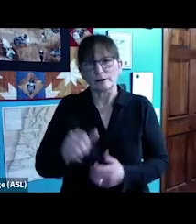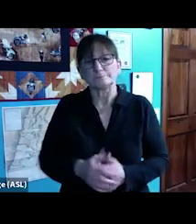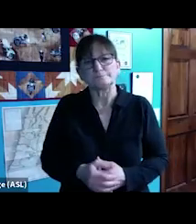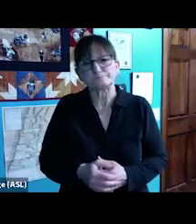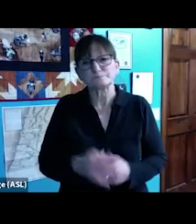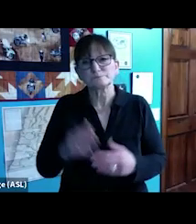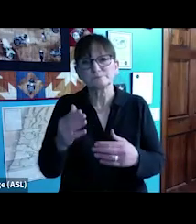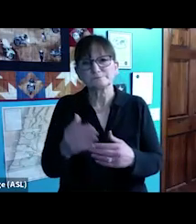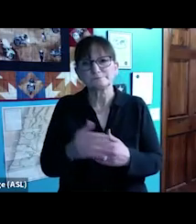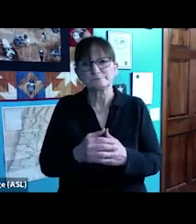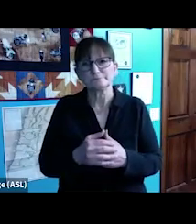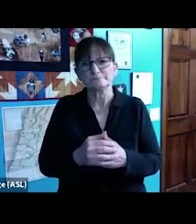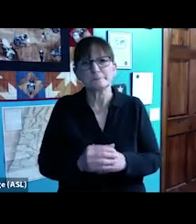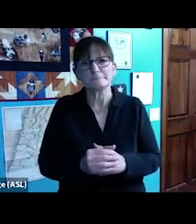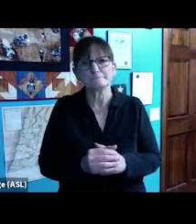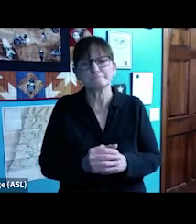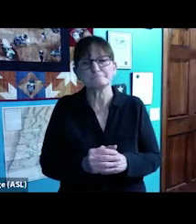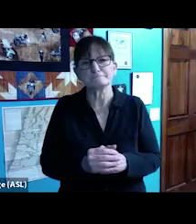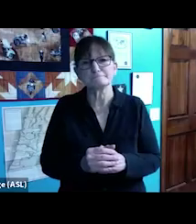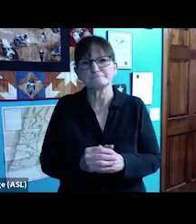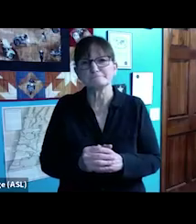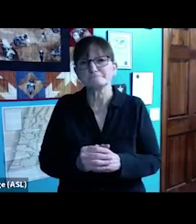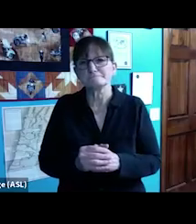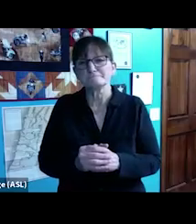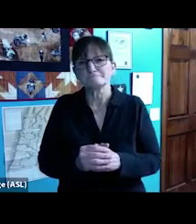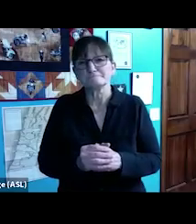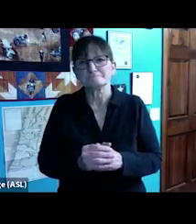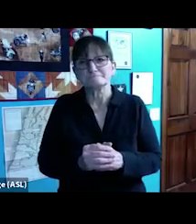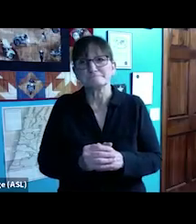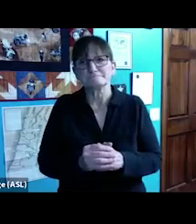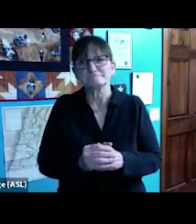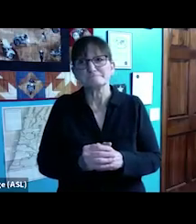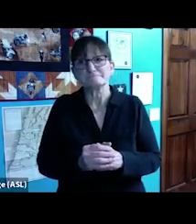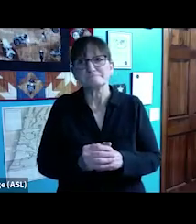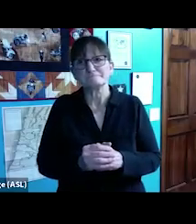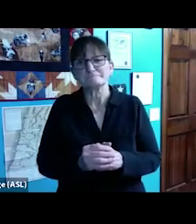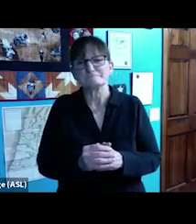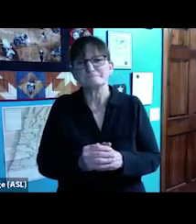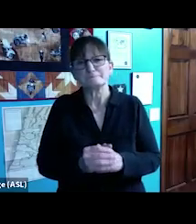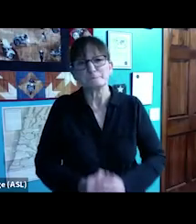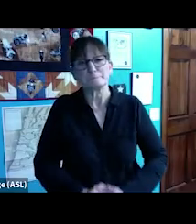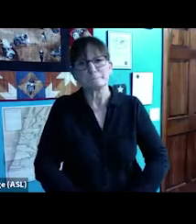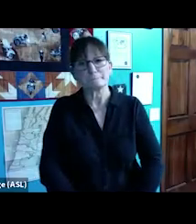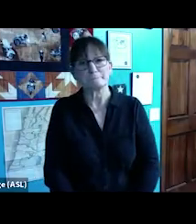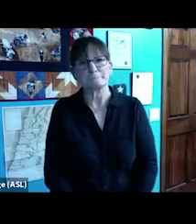para dejar el paquete de documentos. En el paquete, también tengo una etiqueta de adhesivo prehecha